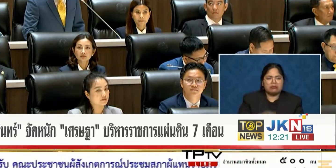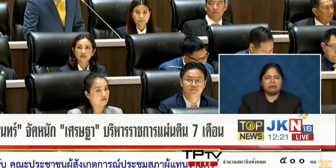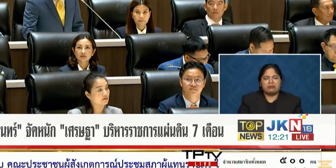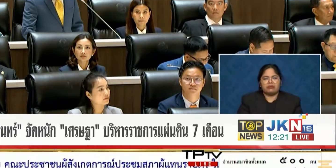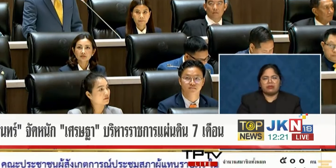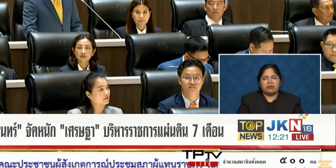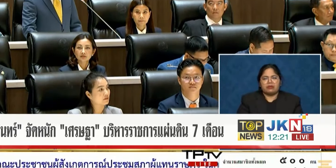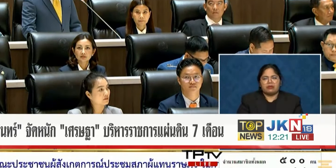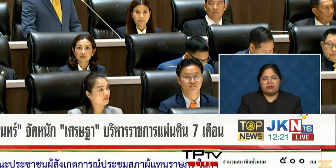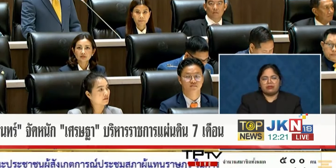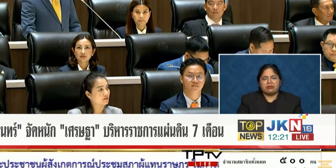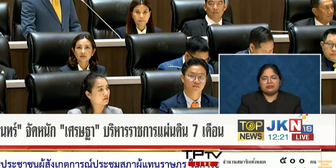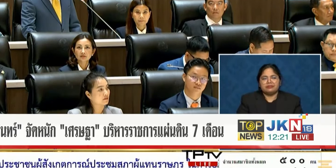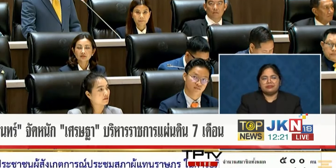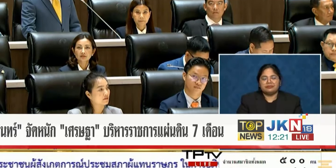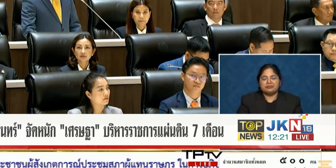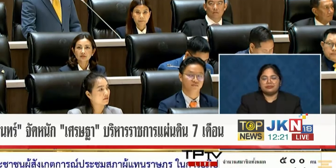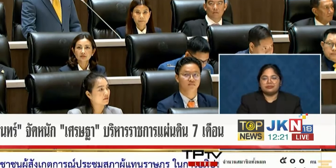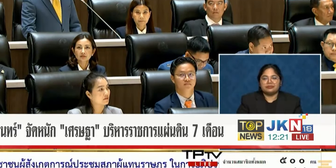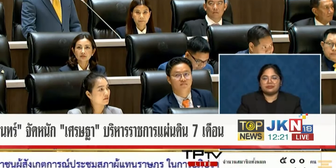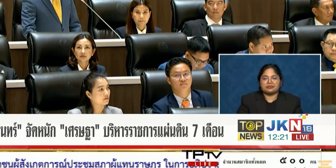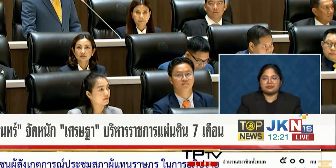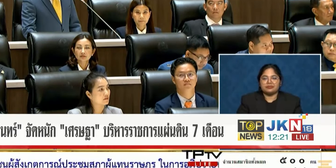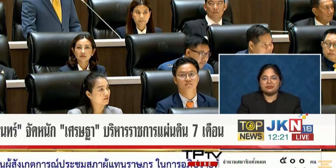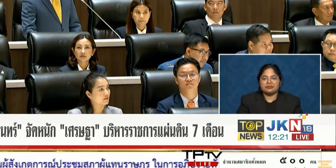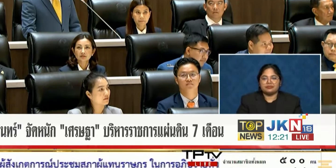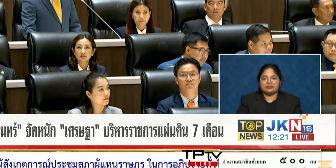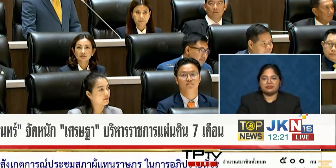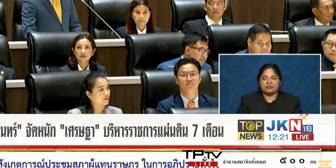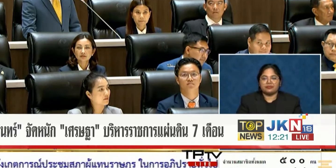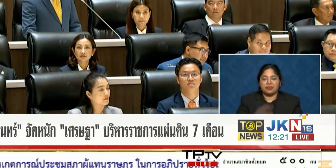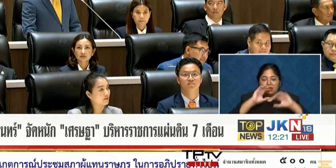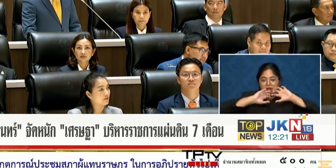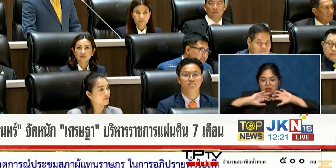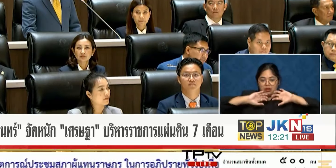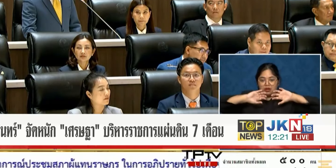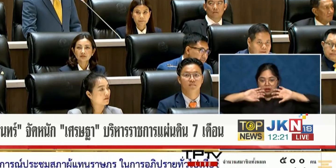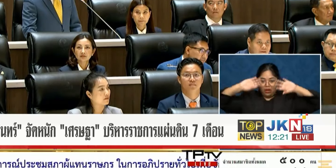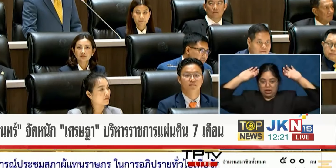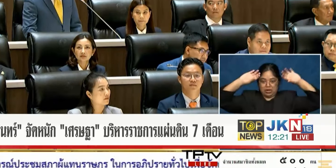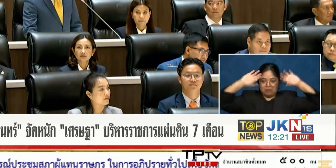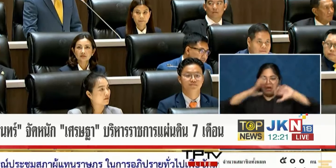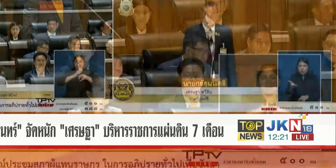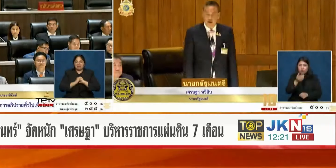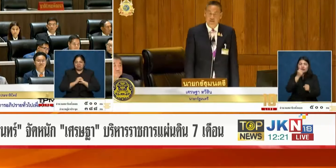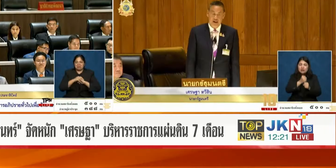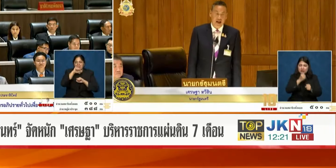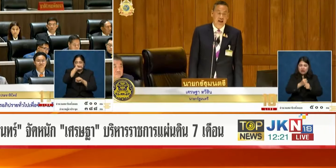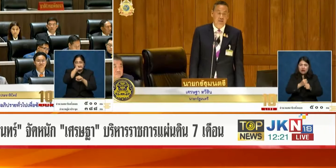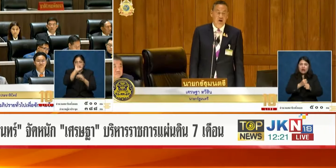เลิเชื่อไปะเบื่อะไม่อยากทวงแล้วเพราะทุก วันเนี้ยยังรอเงิน 10,000 ไม่มาซักทีนี่